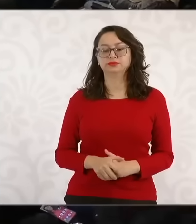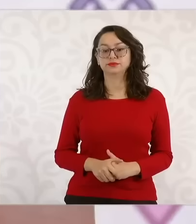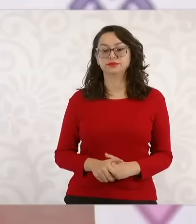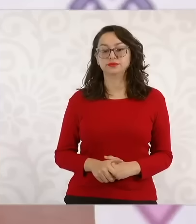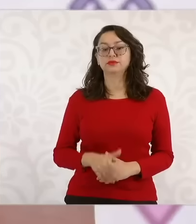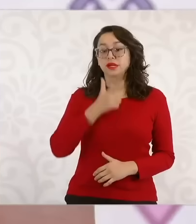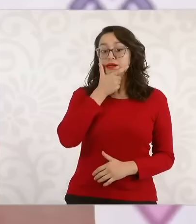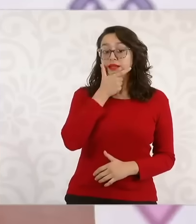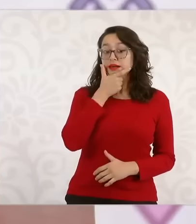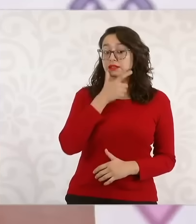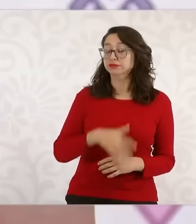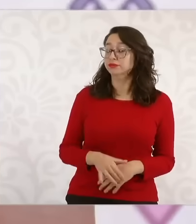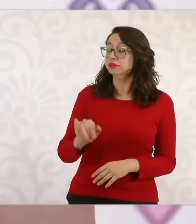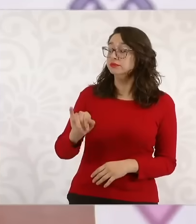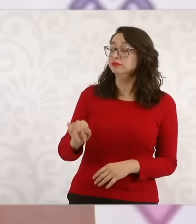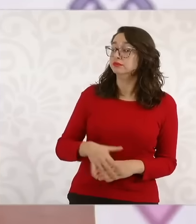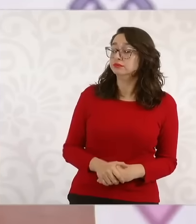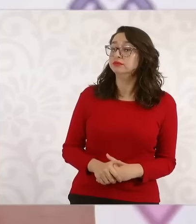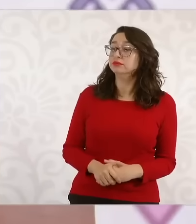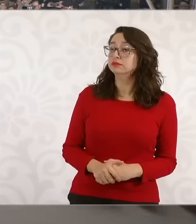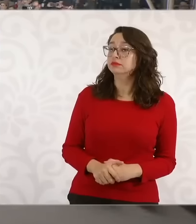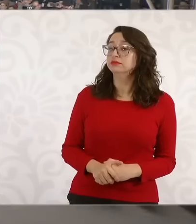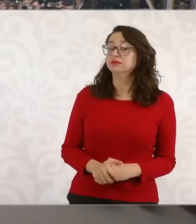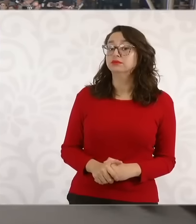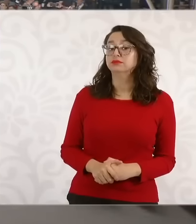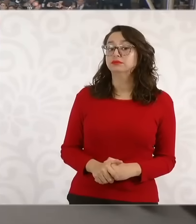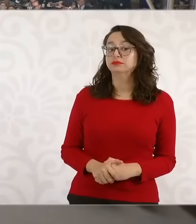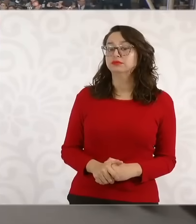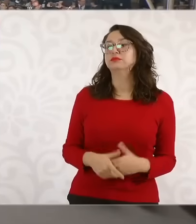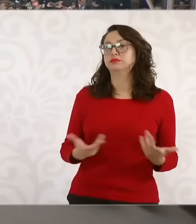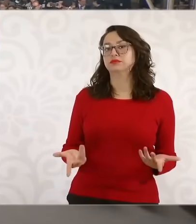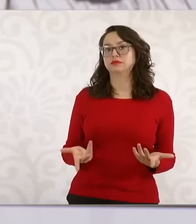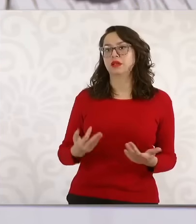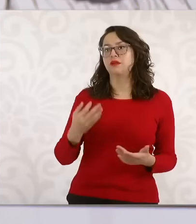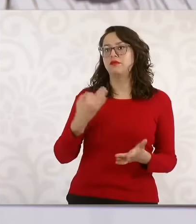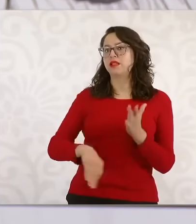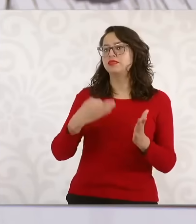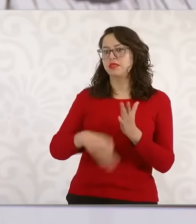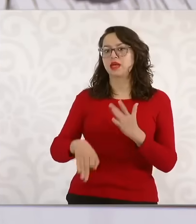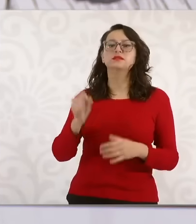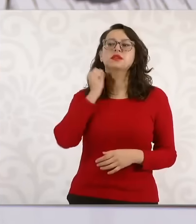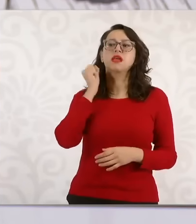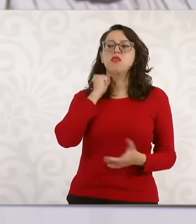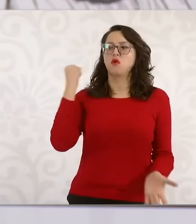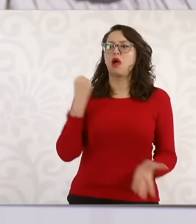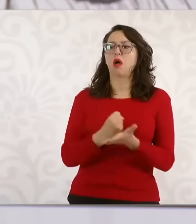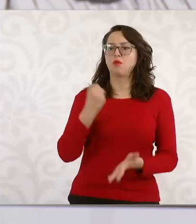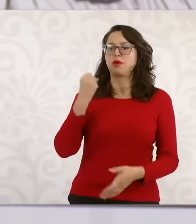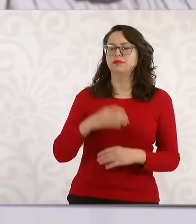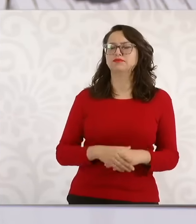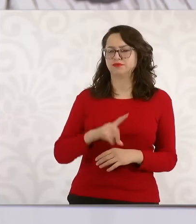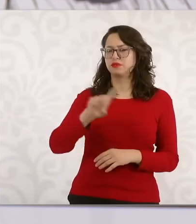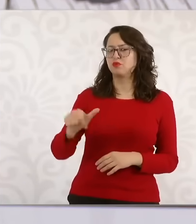Inglaterra. Sí, tiene que aprobarlo el Senado y después de iría. Luego les damos la fecha.